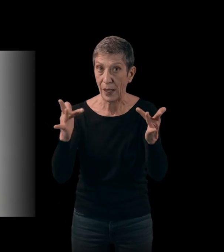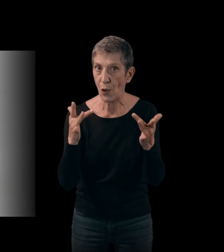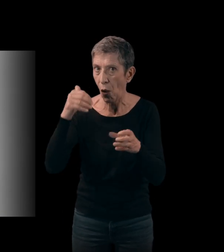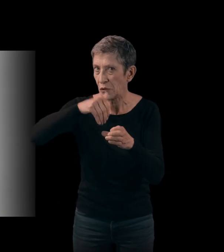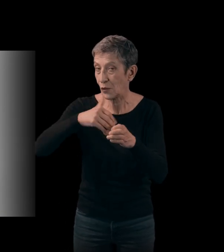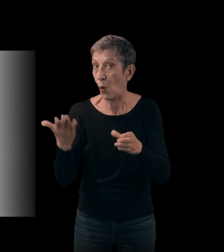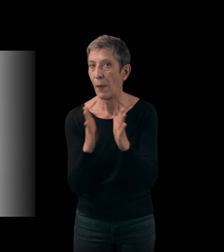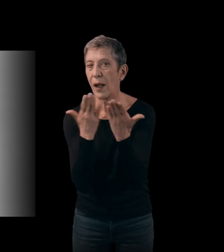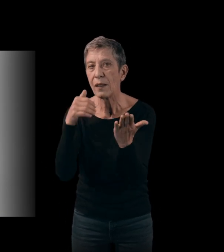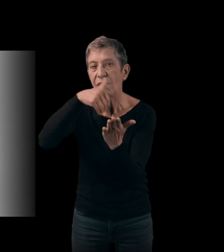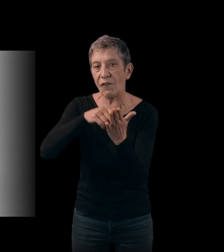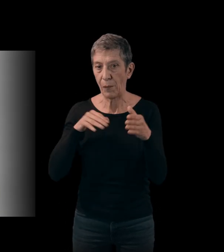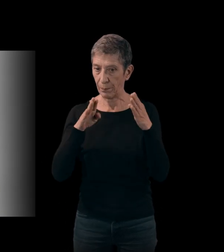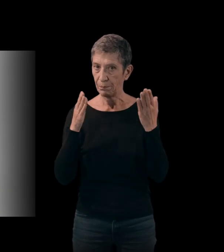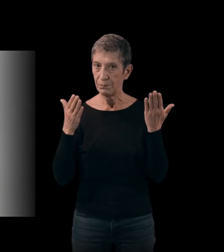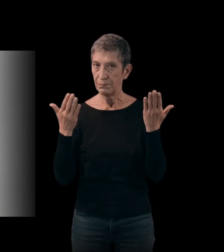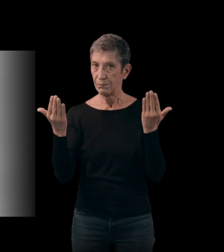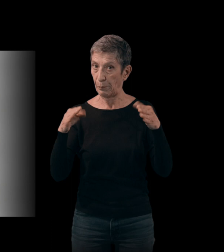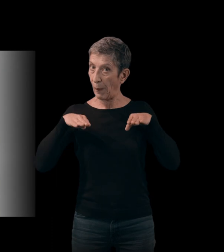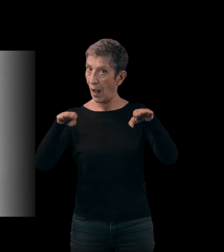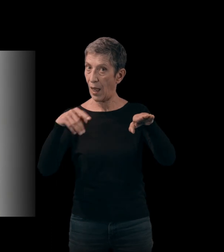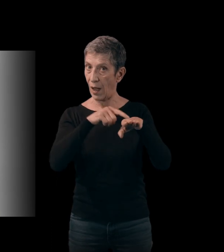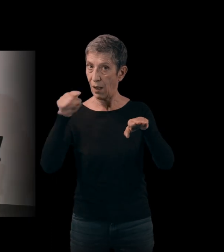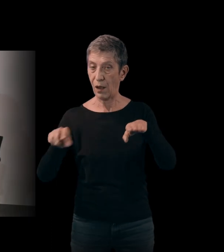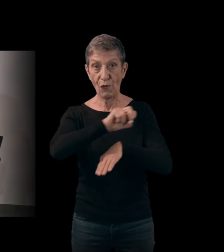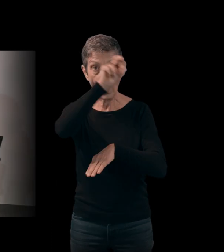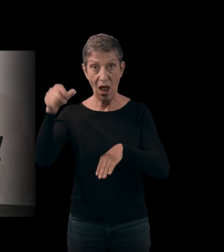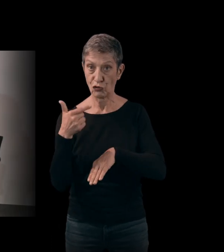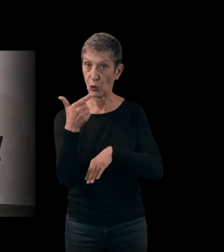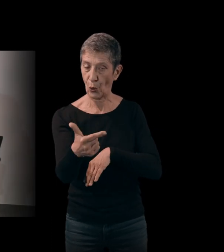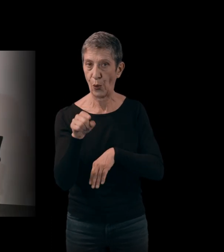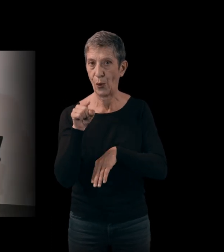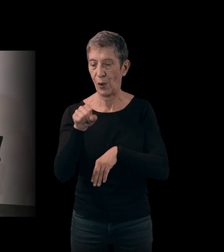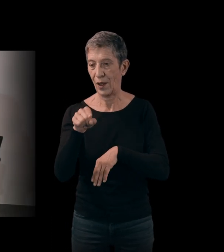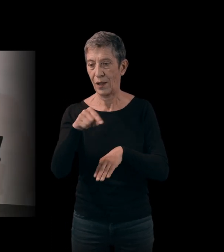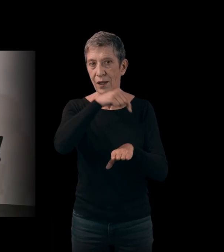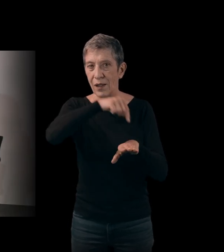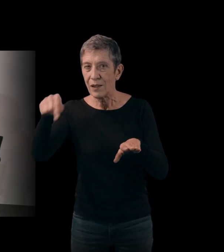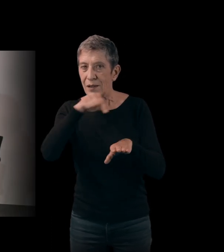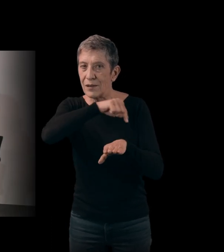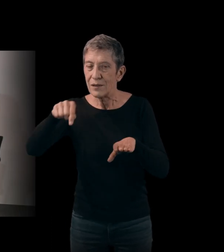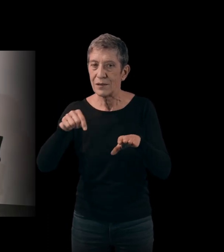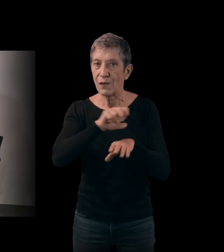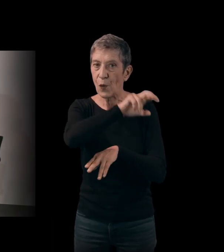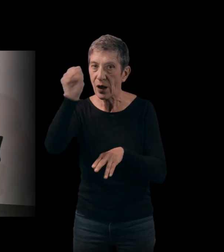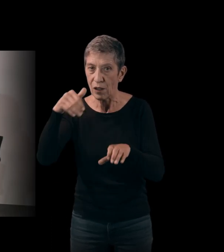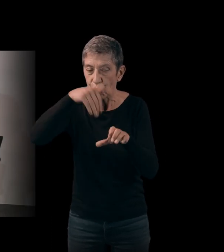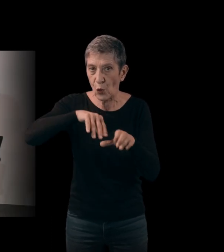C'est-à-dire que le livre met en parallèle deux voyages qui eux-mêmes raisonnent sur des questions identitaires, même si le mot,